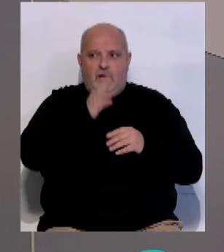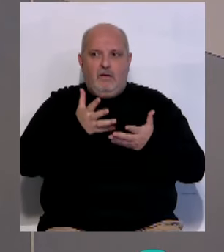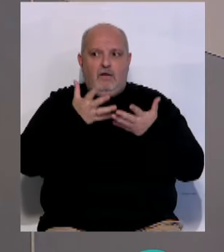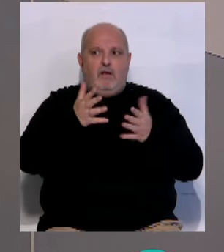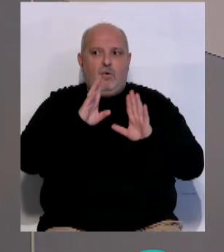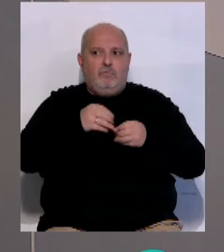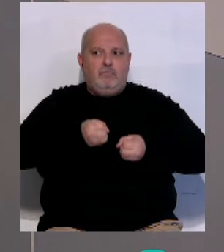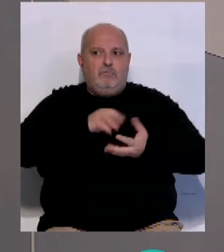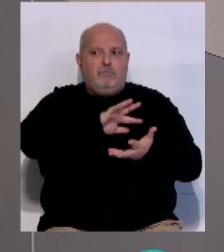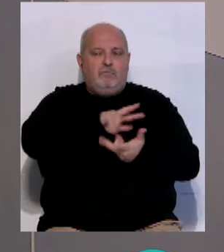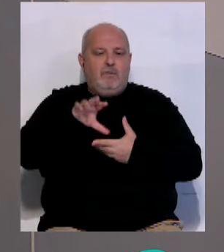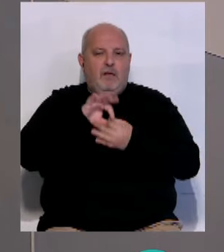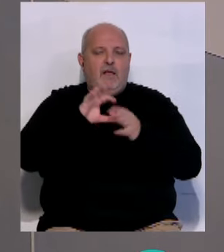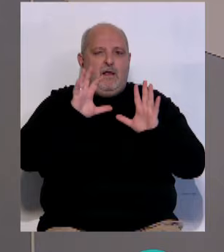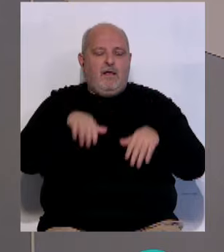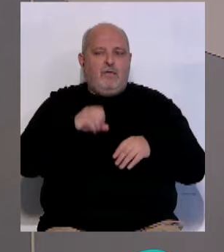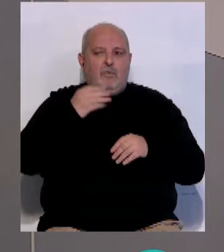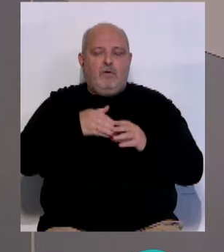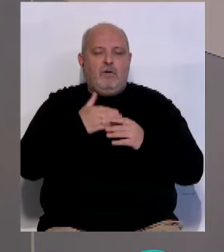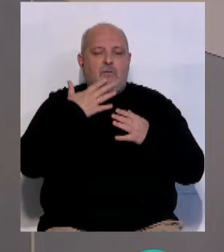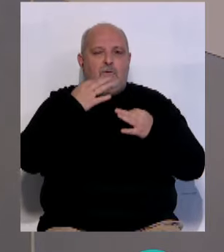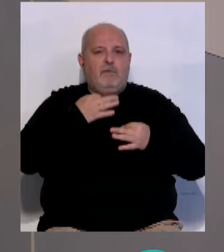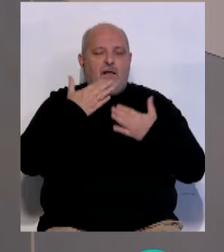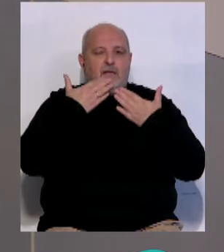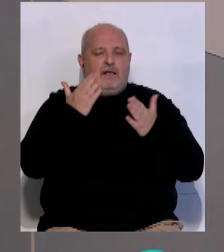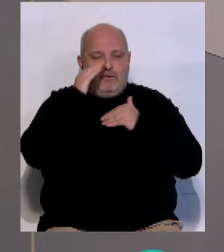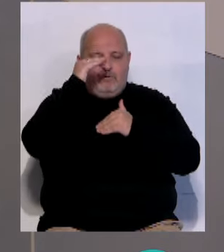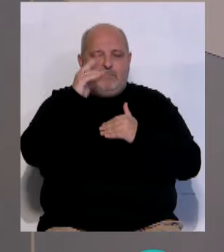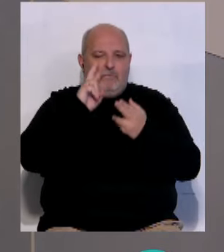la última hora del Cádiz club de fútbol como siempre gracias por su atención y muy buenas